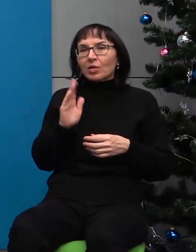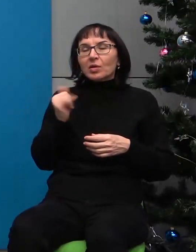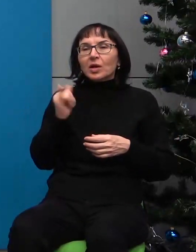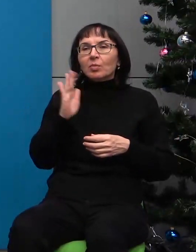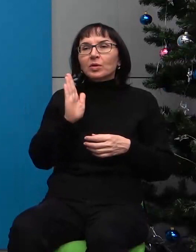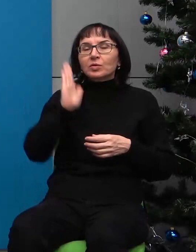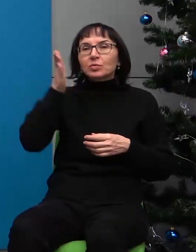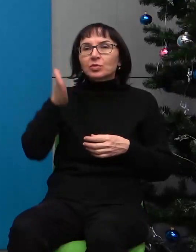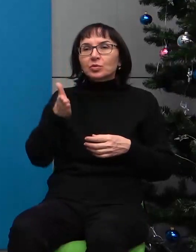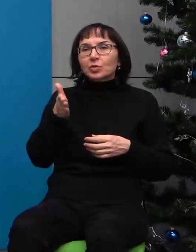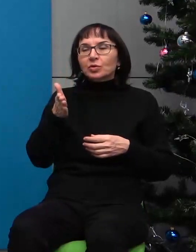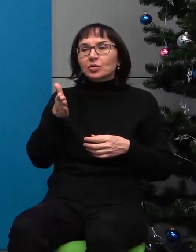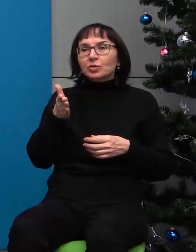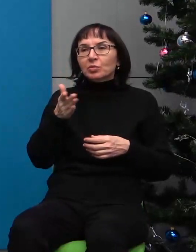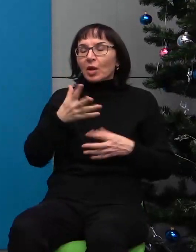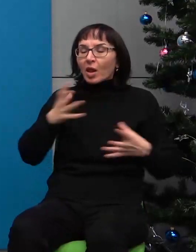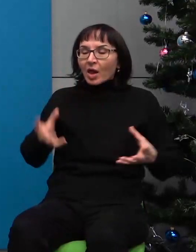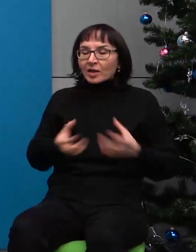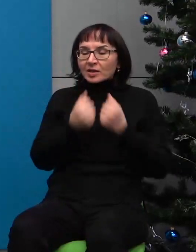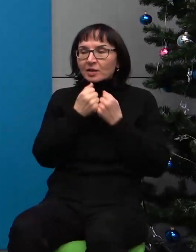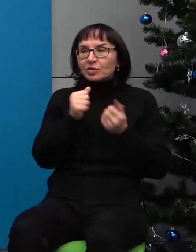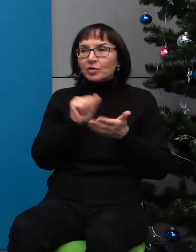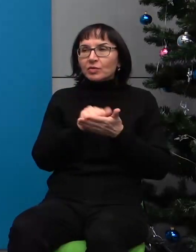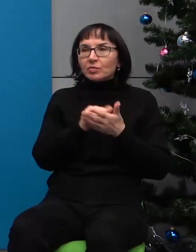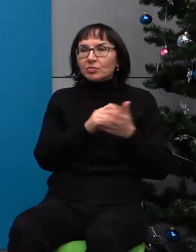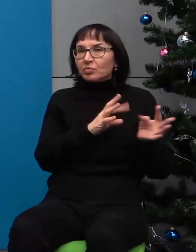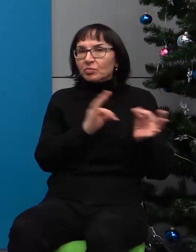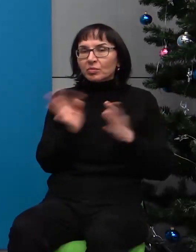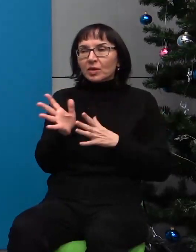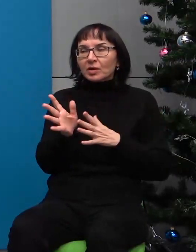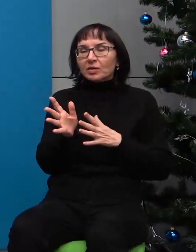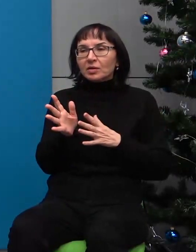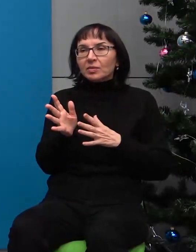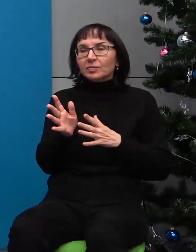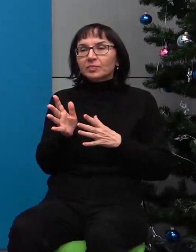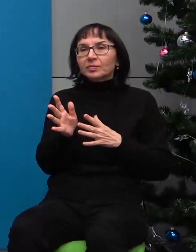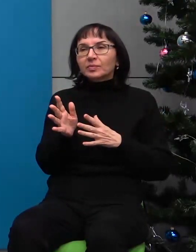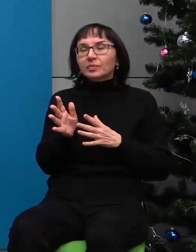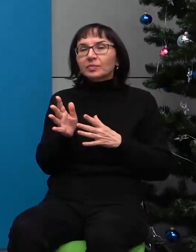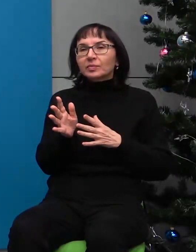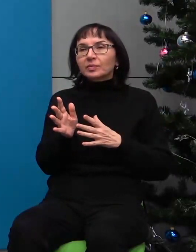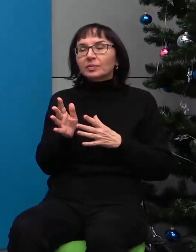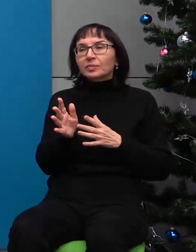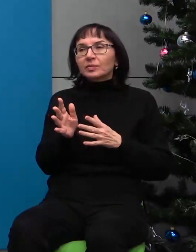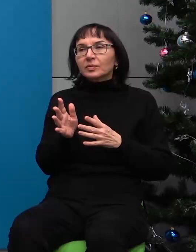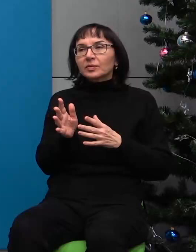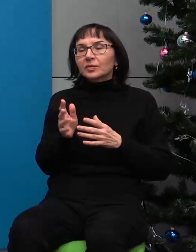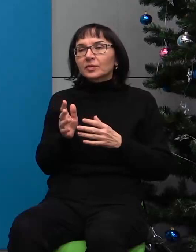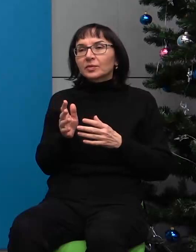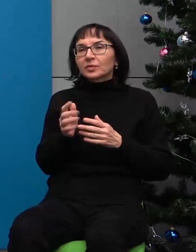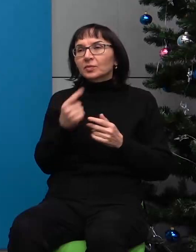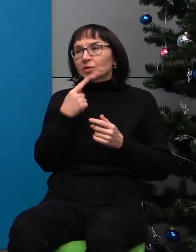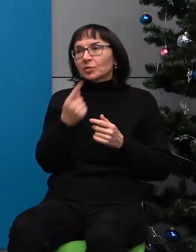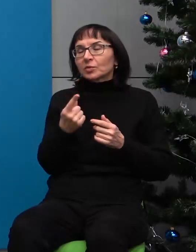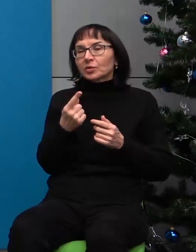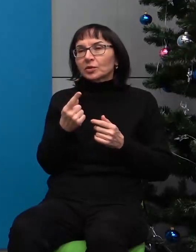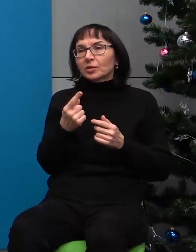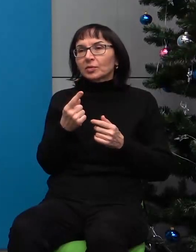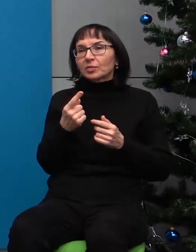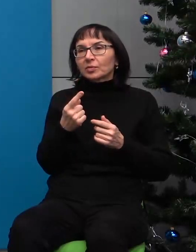no i znalazł się wydawca nagle i powiedział, bo ja nawet już myślałem, że może jednak będę kryminałem znowu pisał.